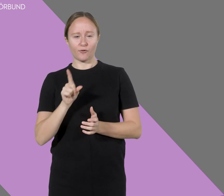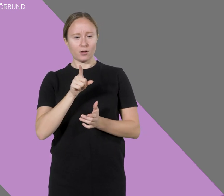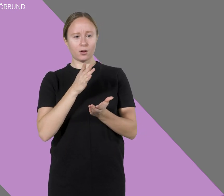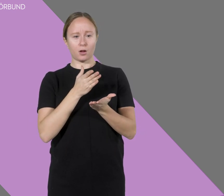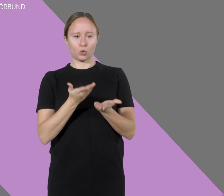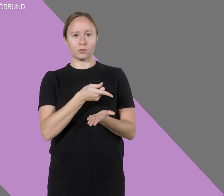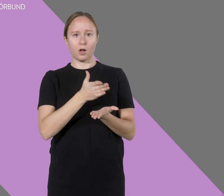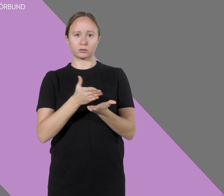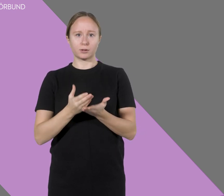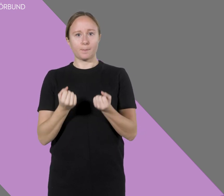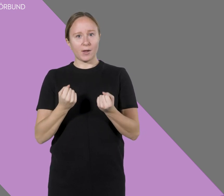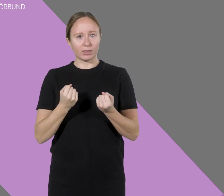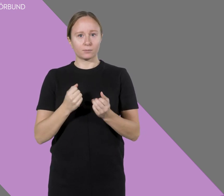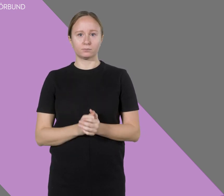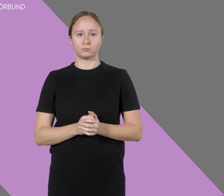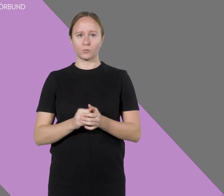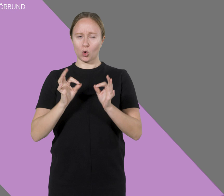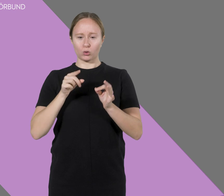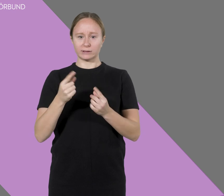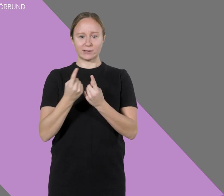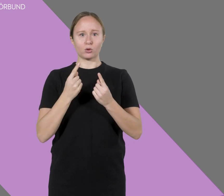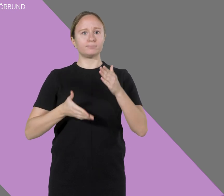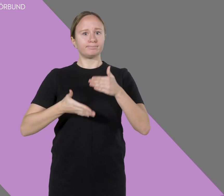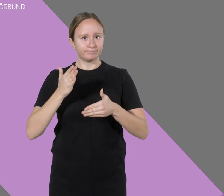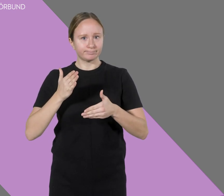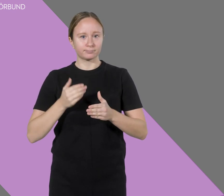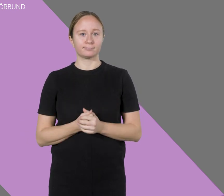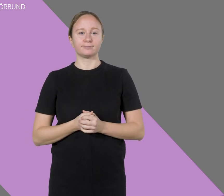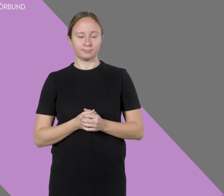Vad har nu blivit bekräftat? Och hur har denna situation uppnåtts?